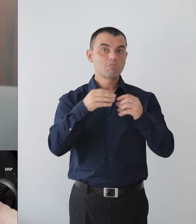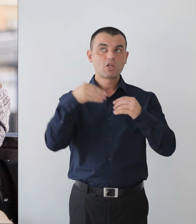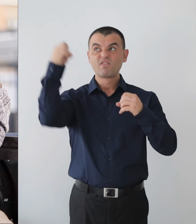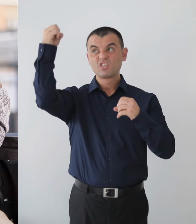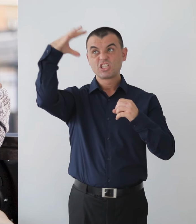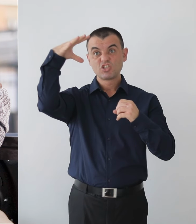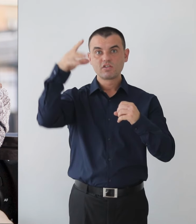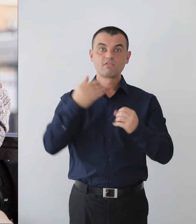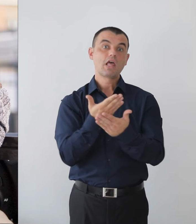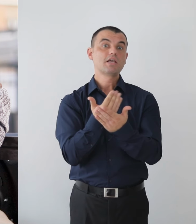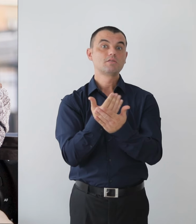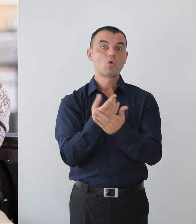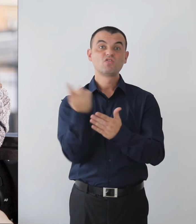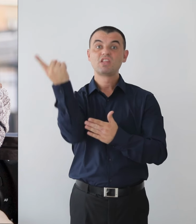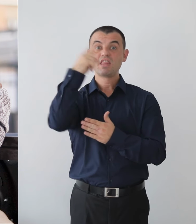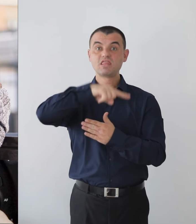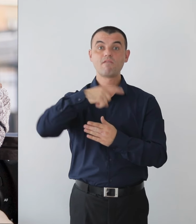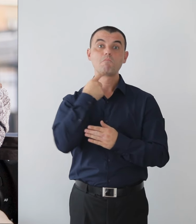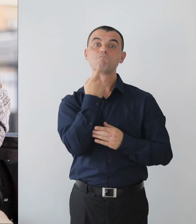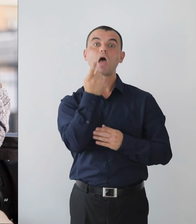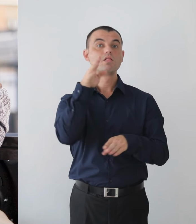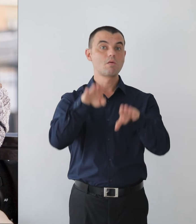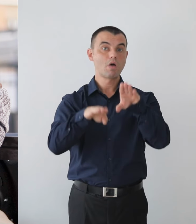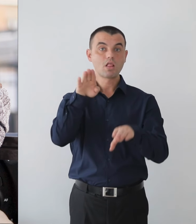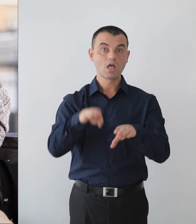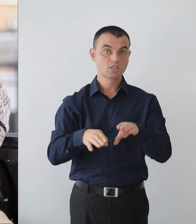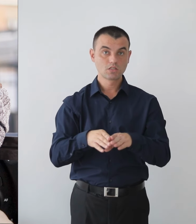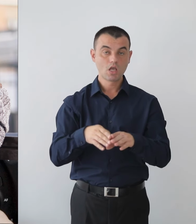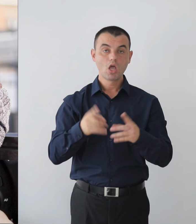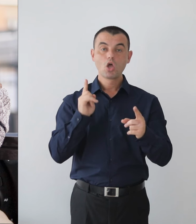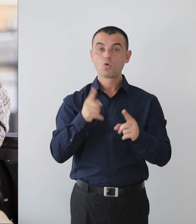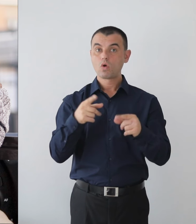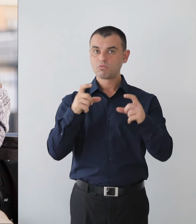За снимки на слънчева светлина - използвайте Баланс на бялото за дневна светлина.